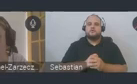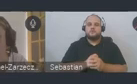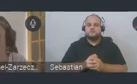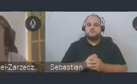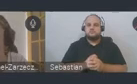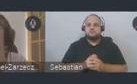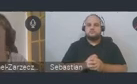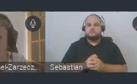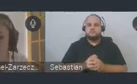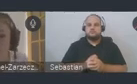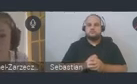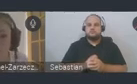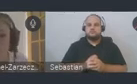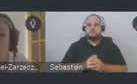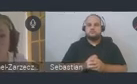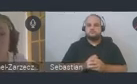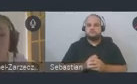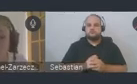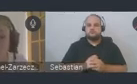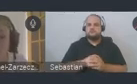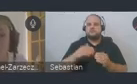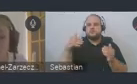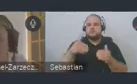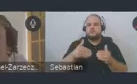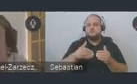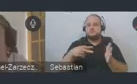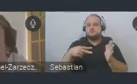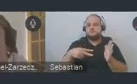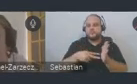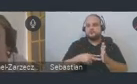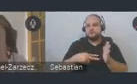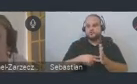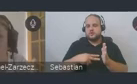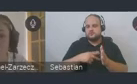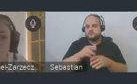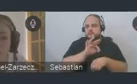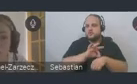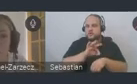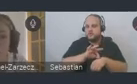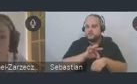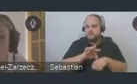Moduły merytoryczne możemy sobie zaprojektować według cyklu Kolba.